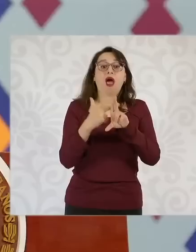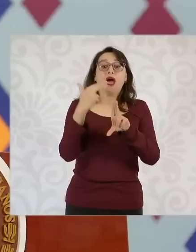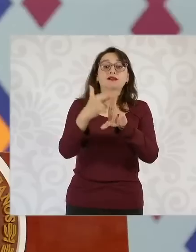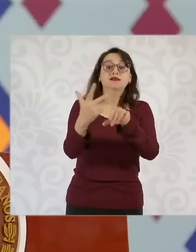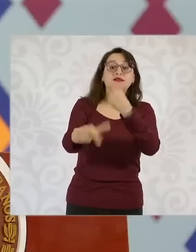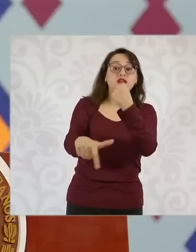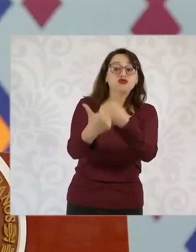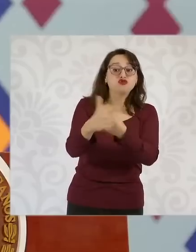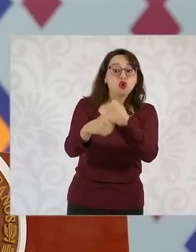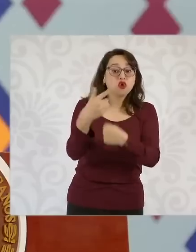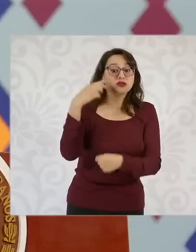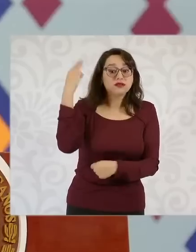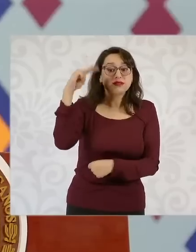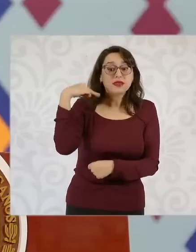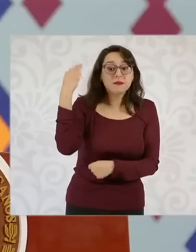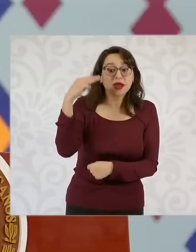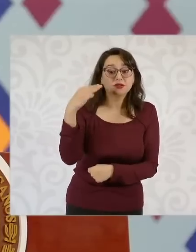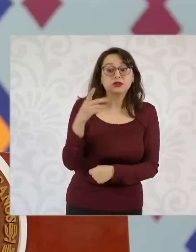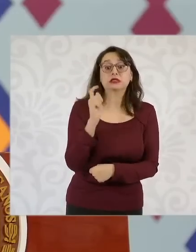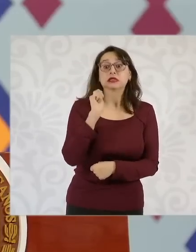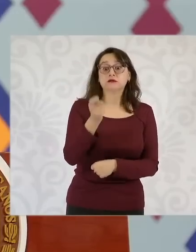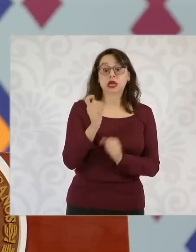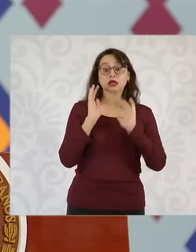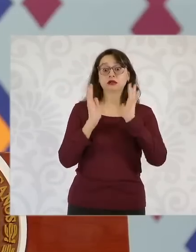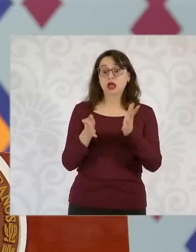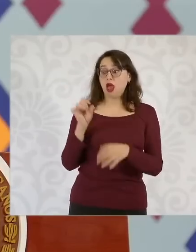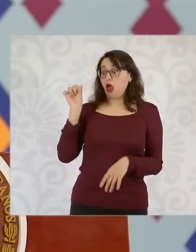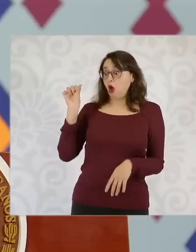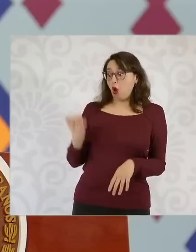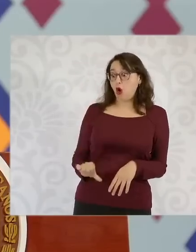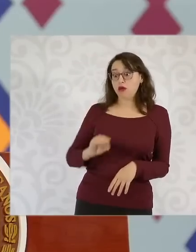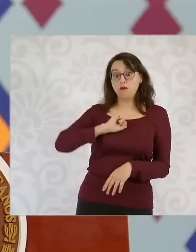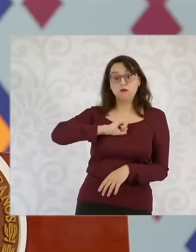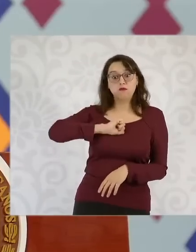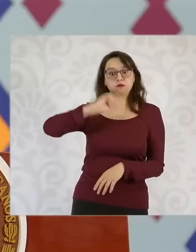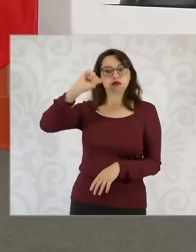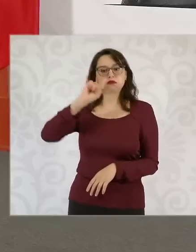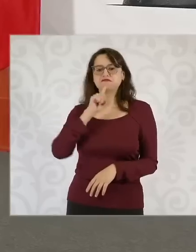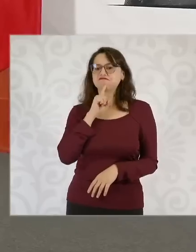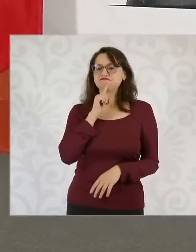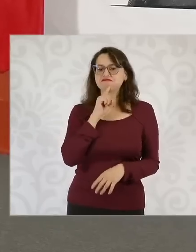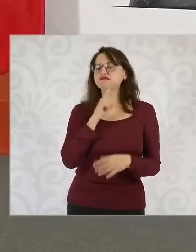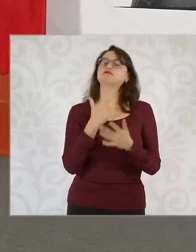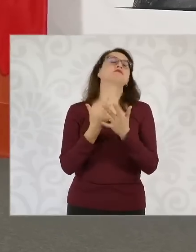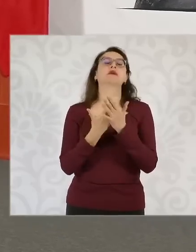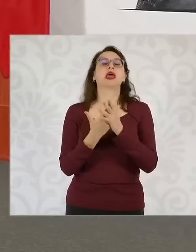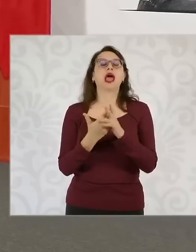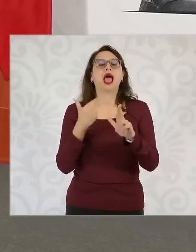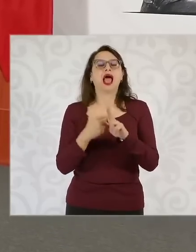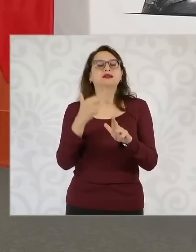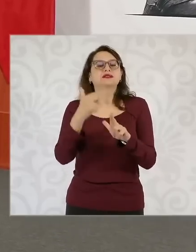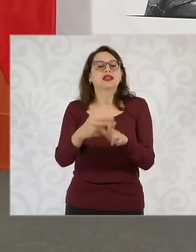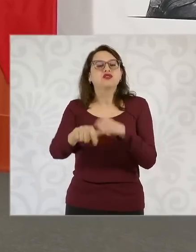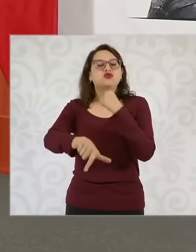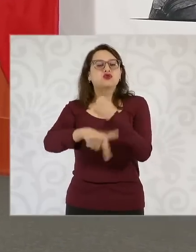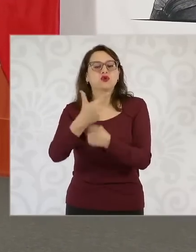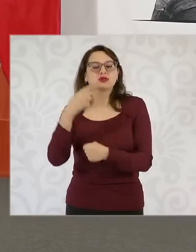que a partir de hoy se establecieron los aranceles es hasta el 12 de marzo y como